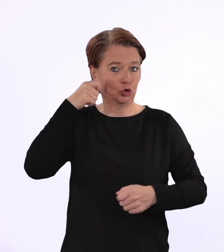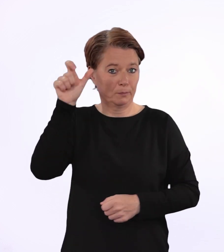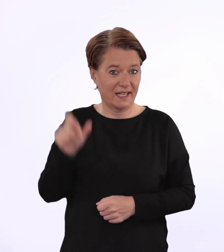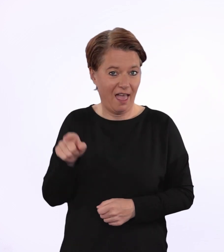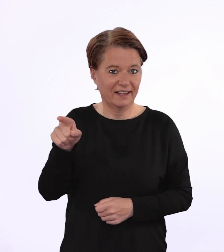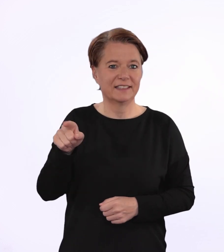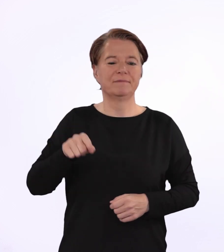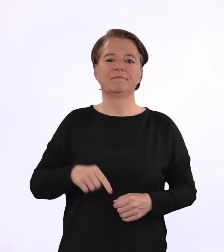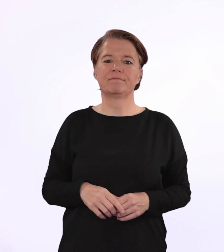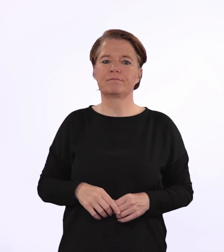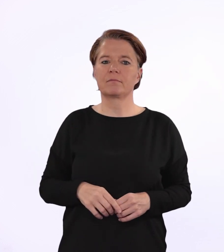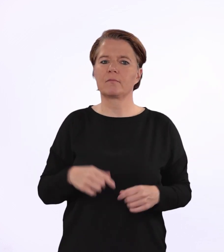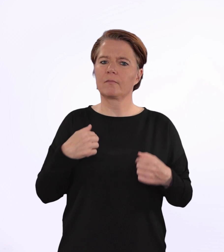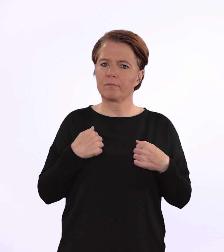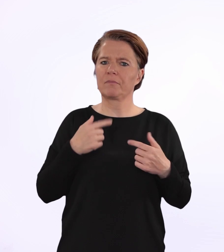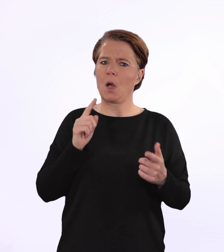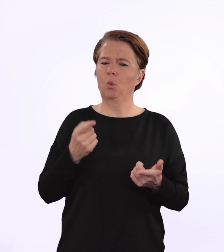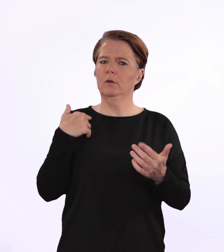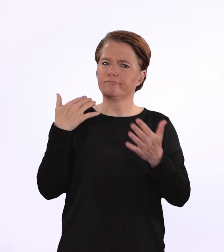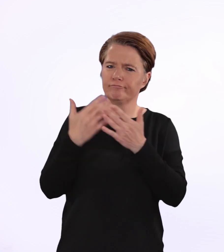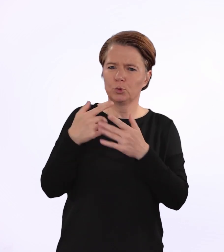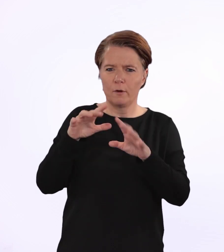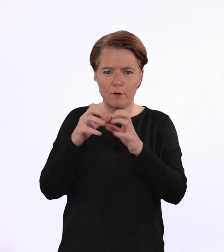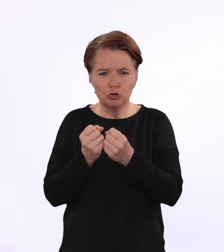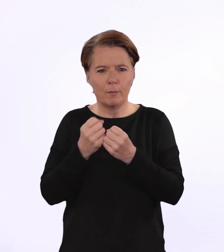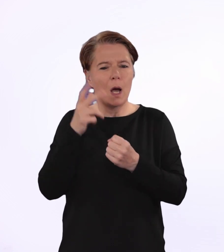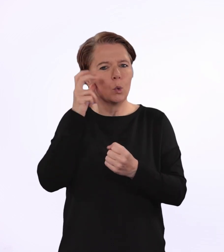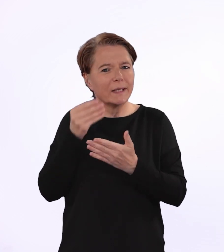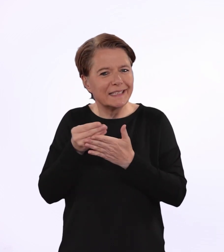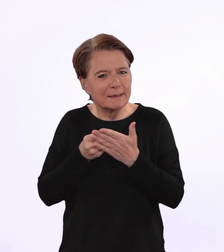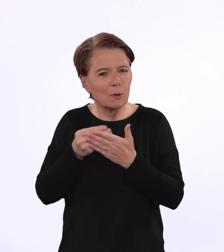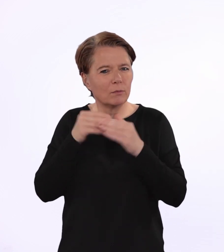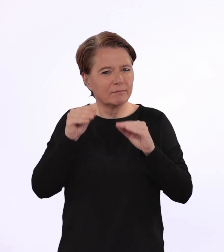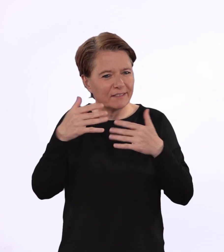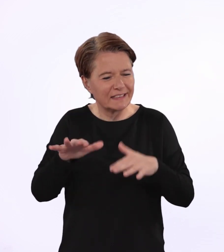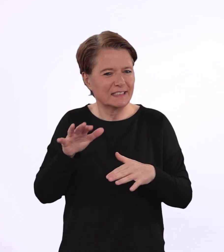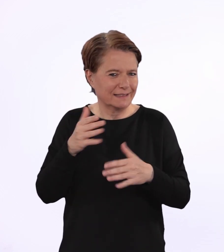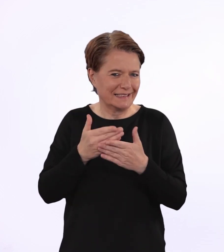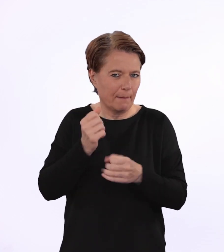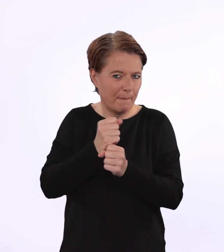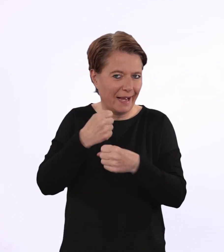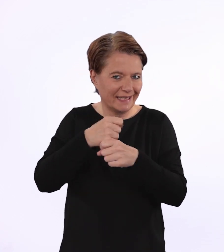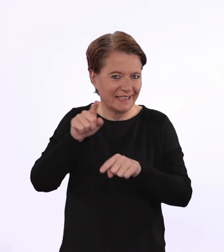Und das ist einfach eine Frage, die mich gerade enorm reizt, schon seit ich diesen Workshop für Audiodeskription gegeben habe,